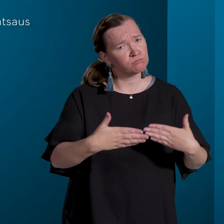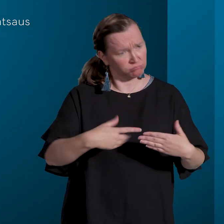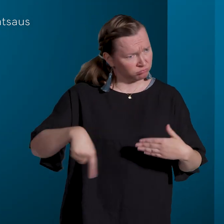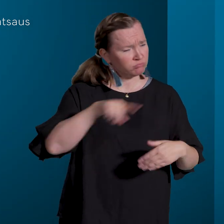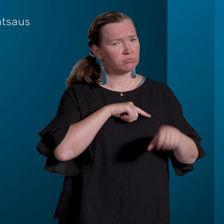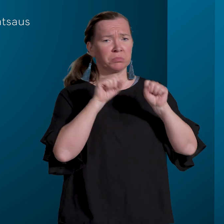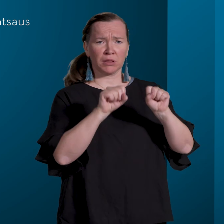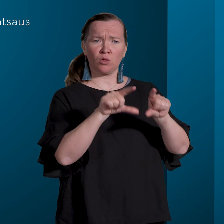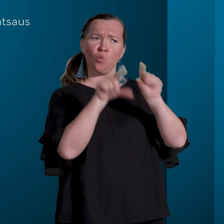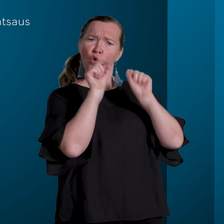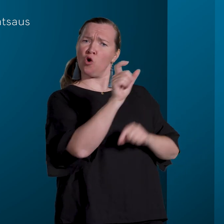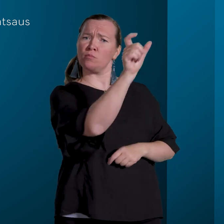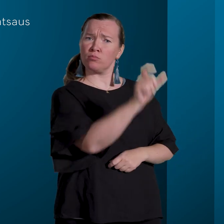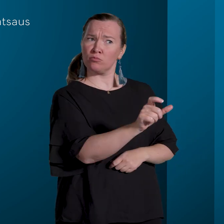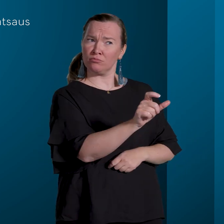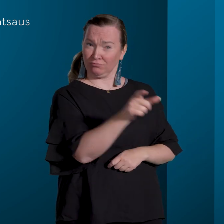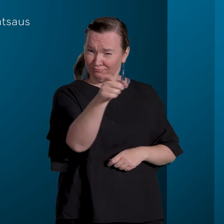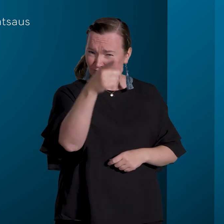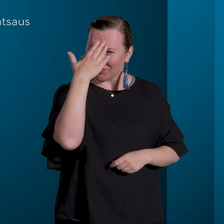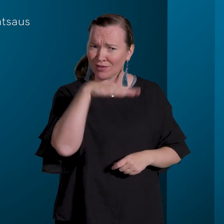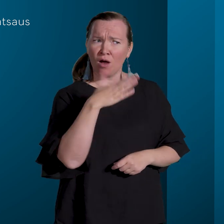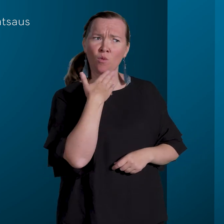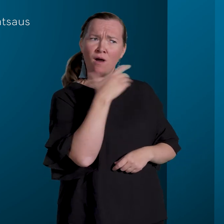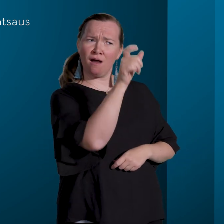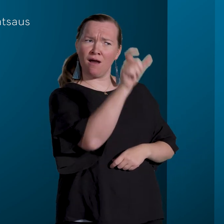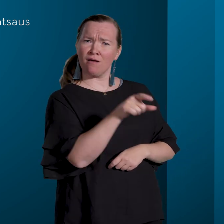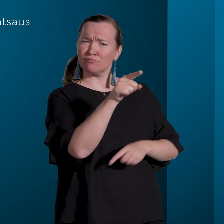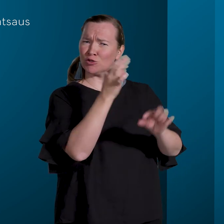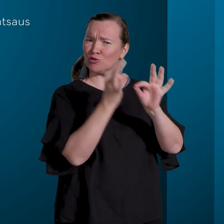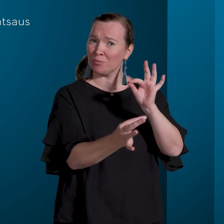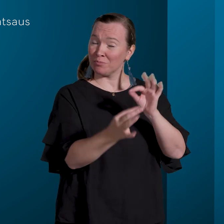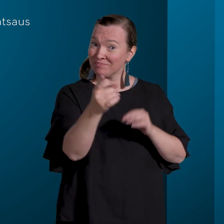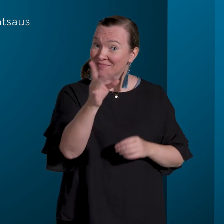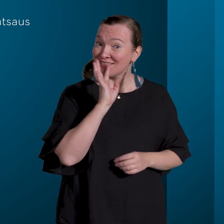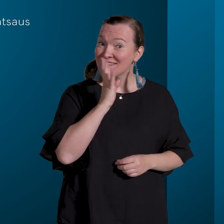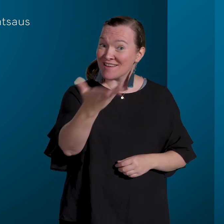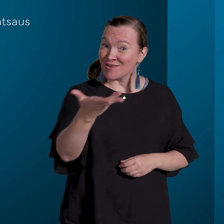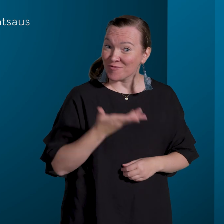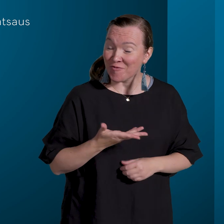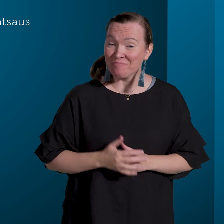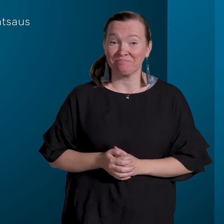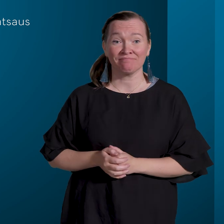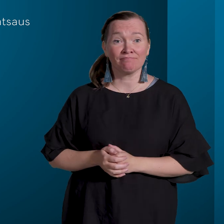joka ansaitsee huomiota tekemästään vapaaehtoistyöstä?